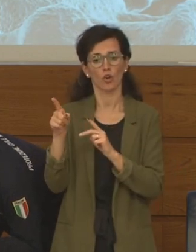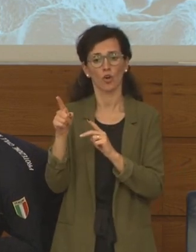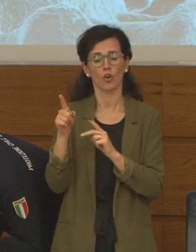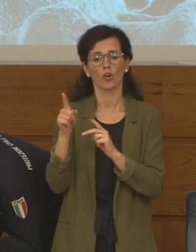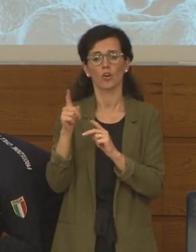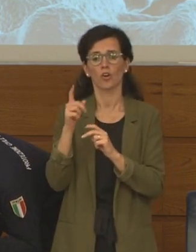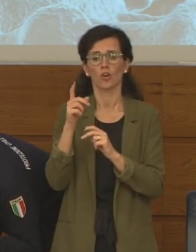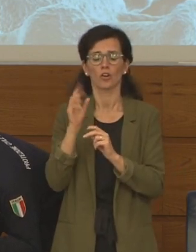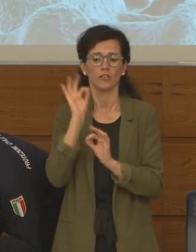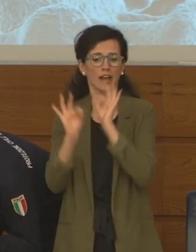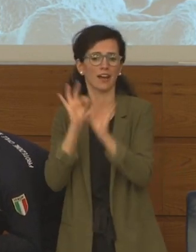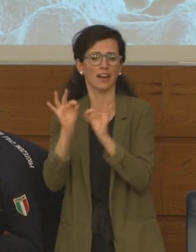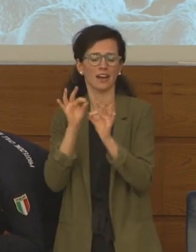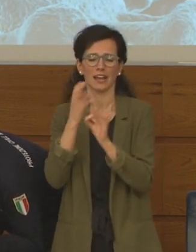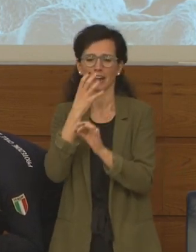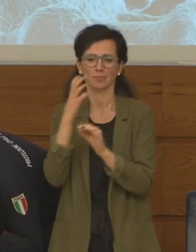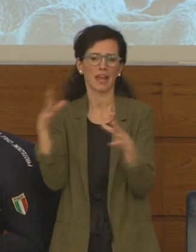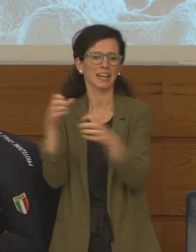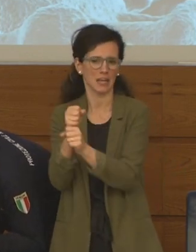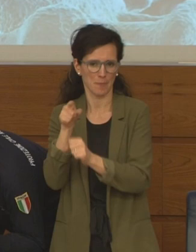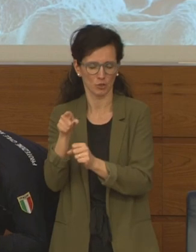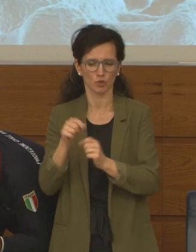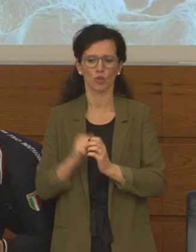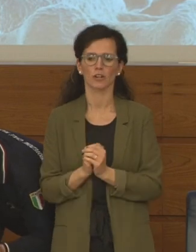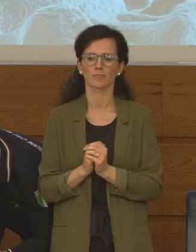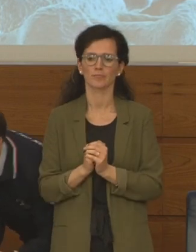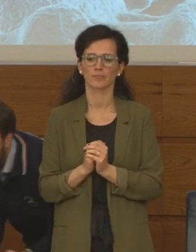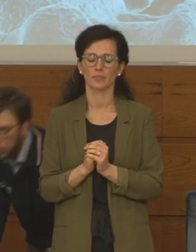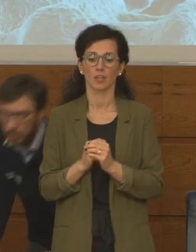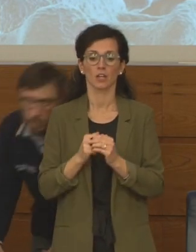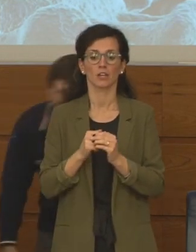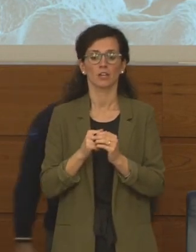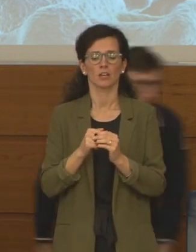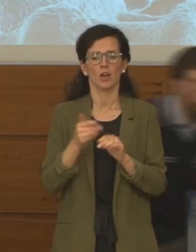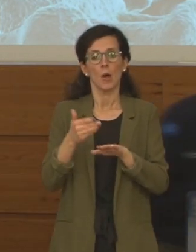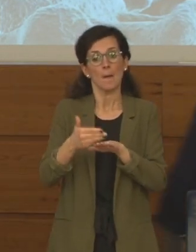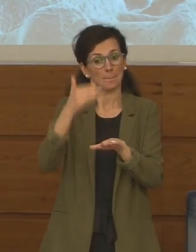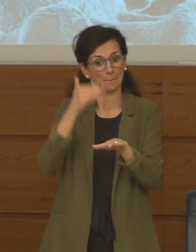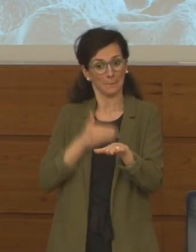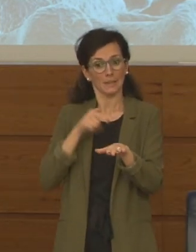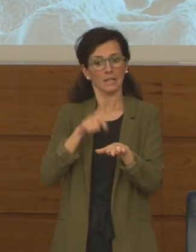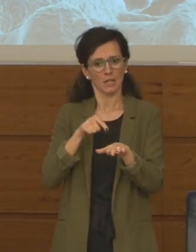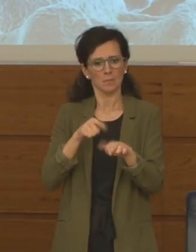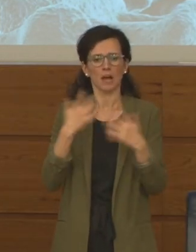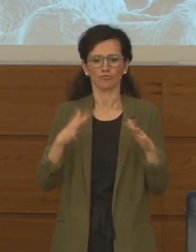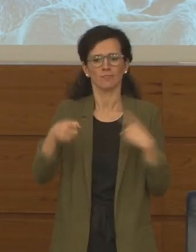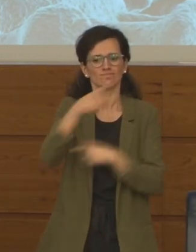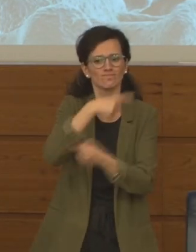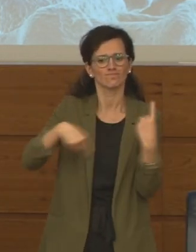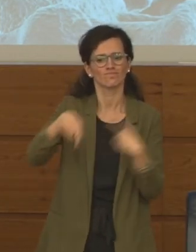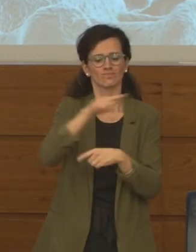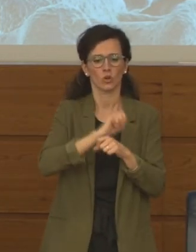pima chiaramente c'è stata una circolazione di coronavirus, di un nuovo coronavirus,